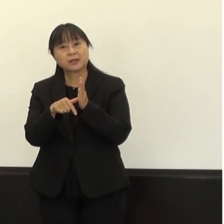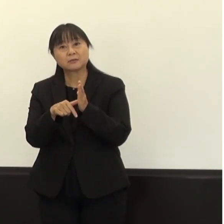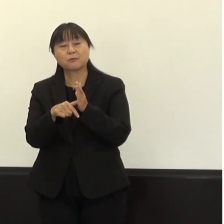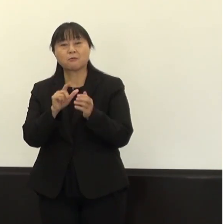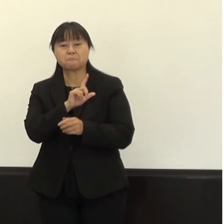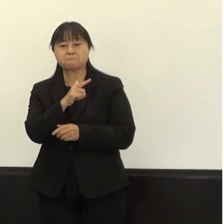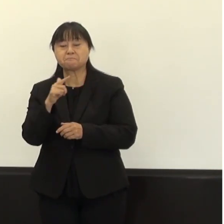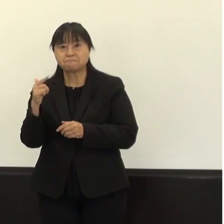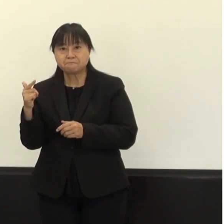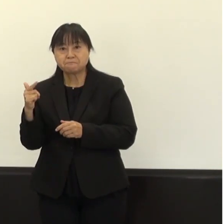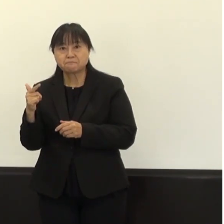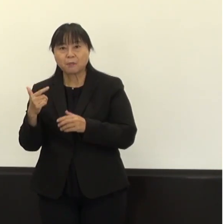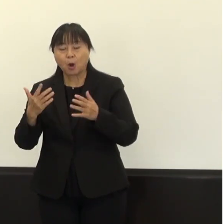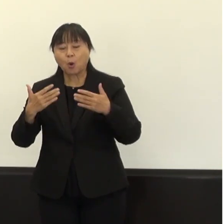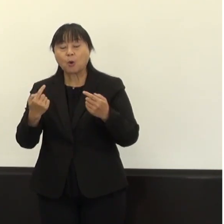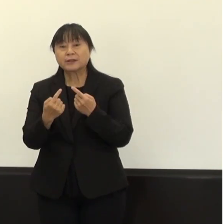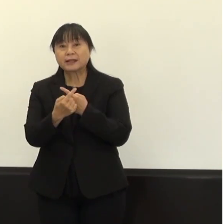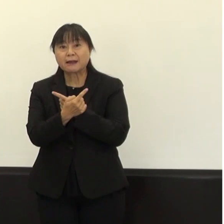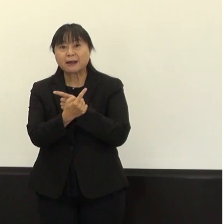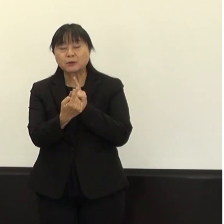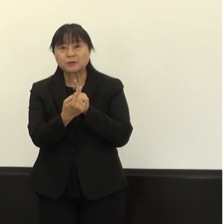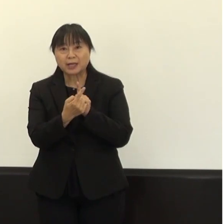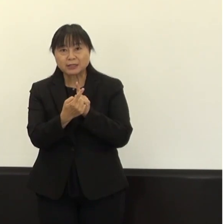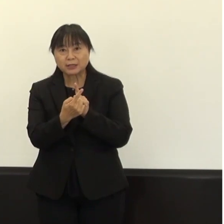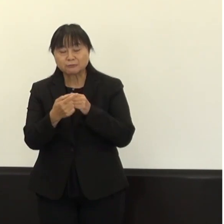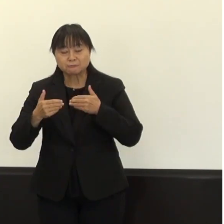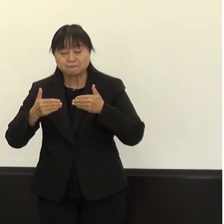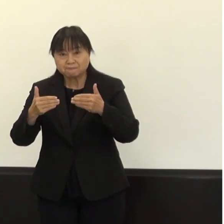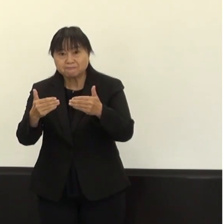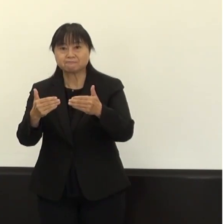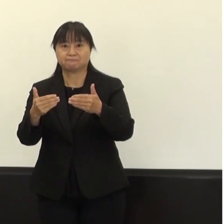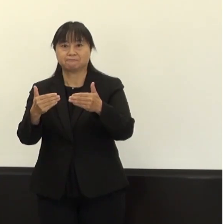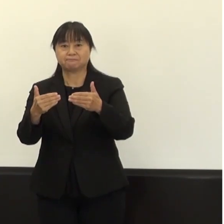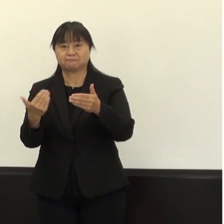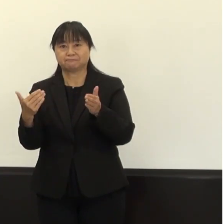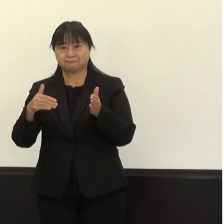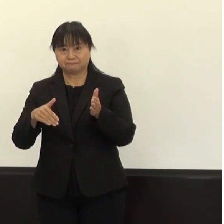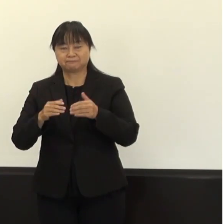様々な温暖化対策施策を進めているところでありますが、